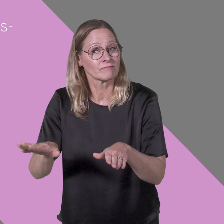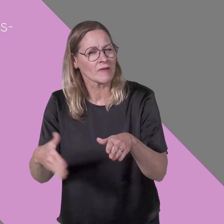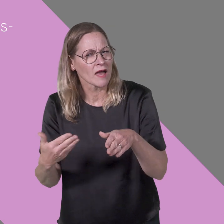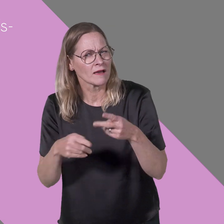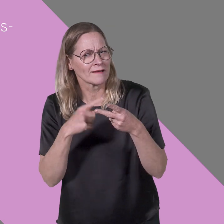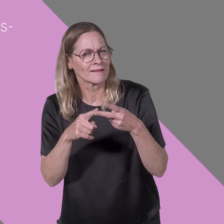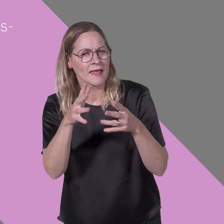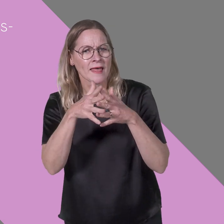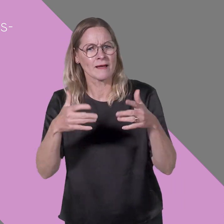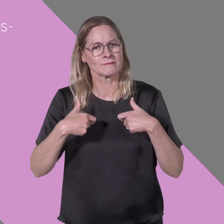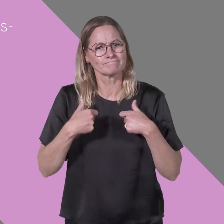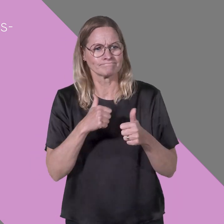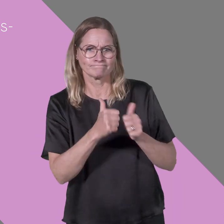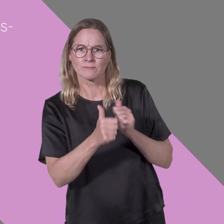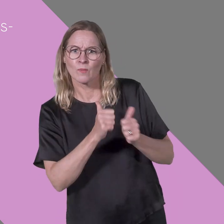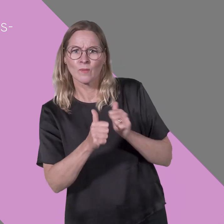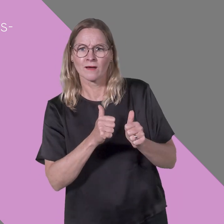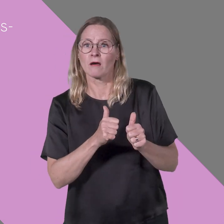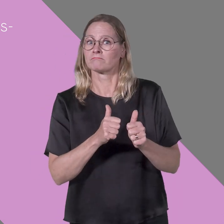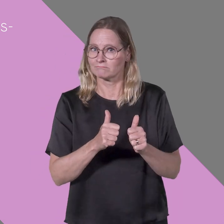Oletko enemmän urheilullista tyyppiä?